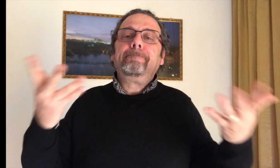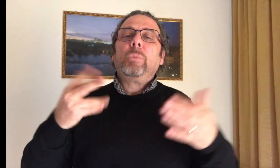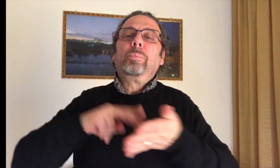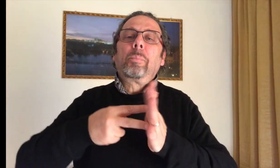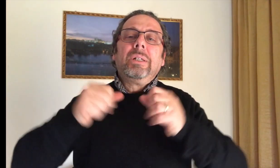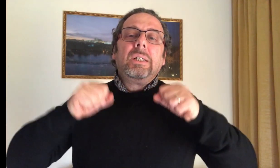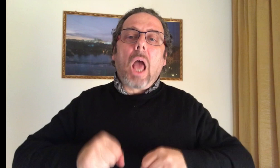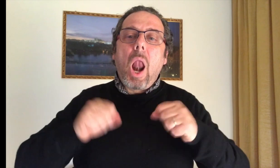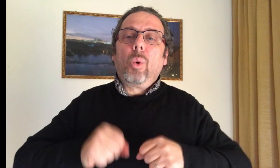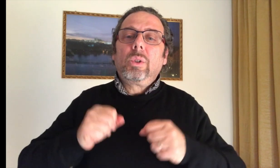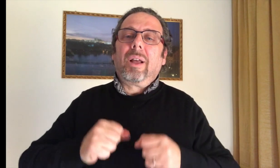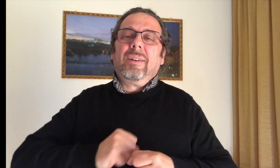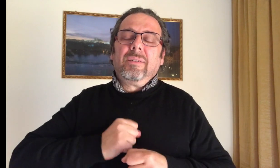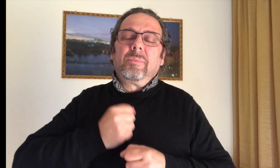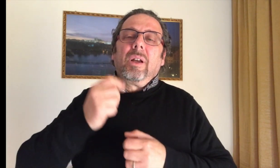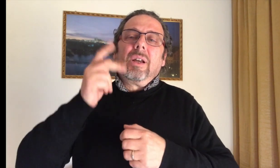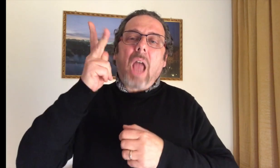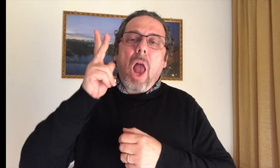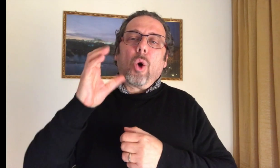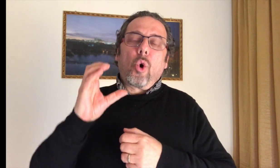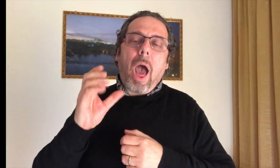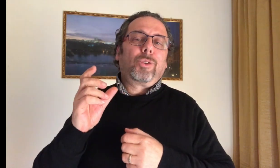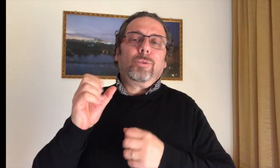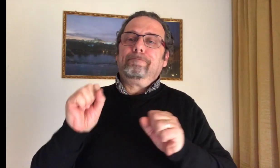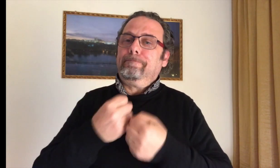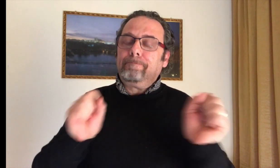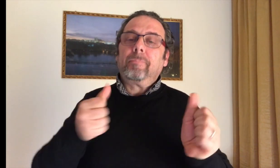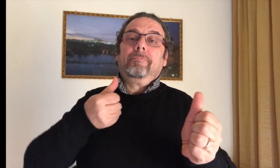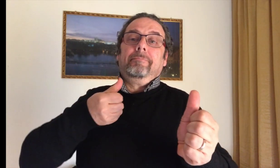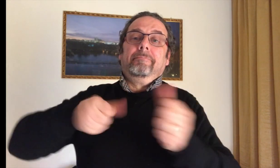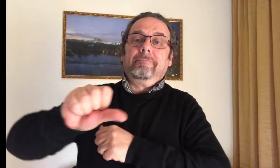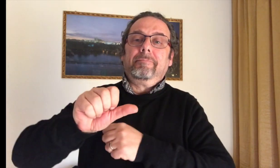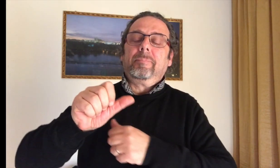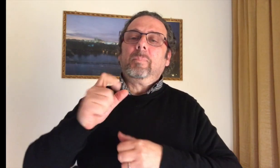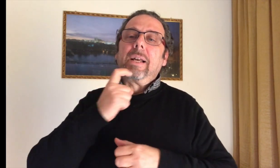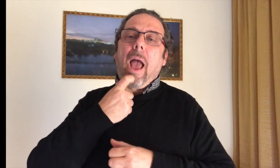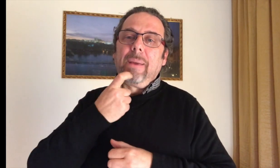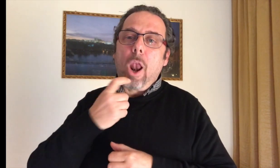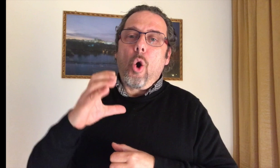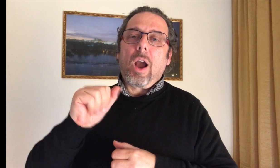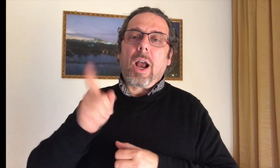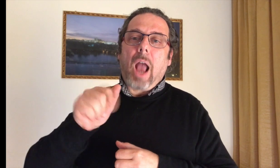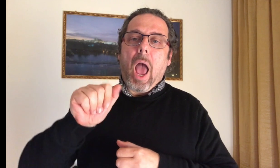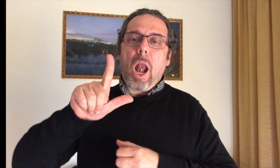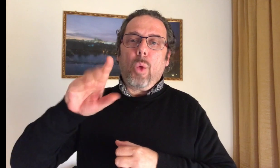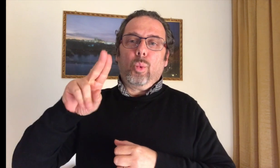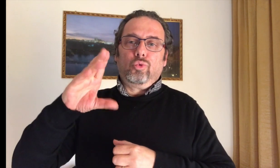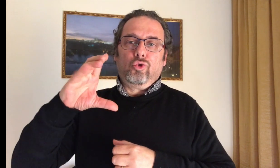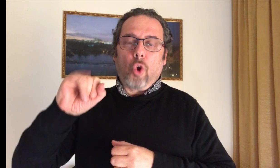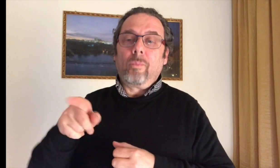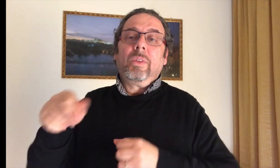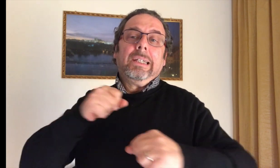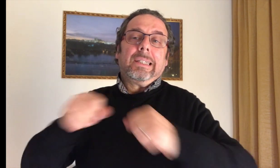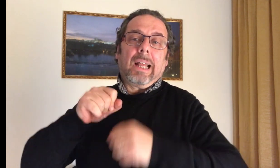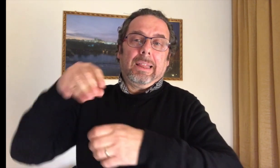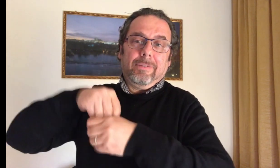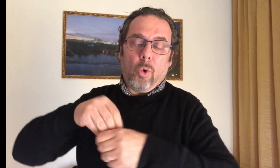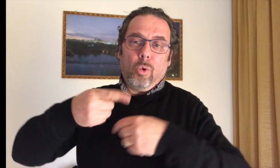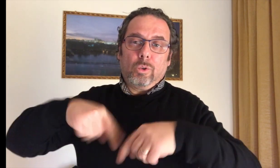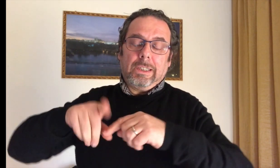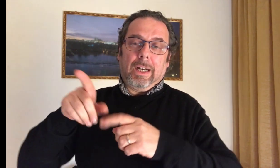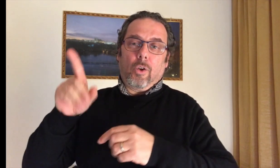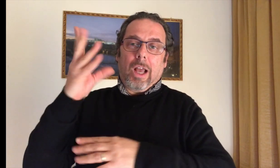grave problema di salute e, a causa di ciò, venne sostituito da Camillo Galluccio, Consigliere Nazionale